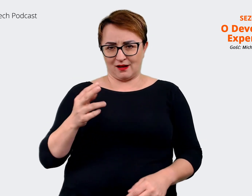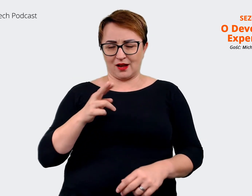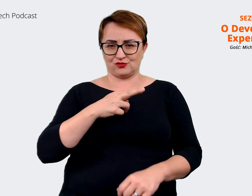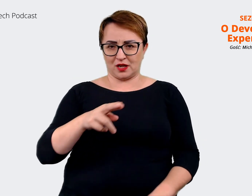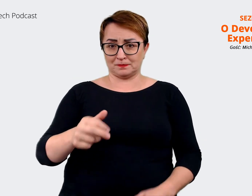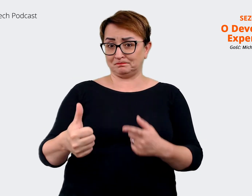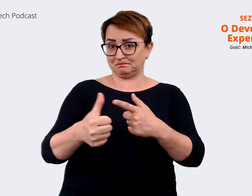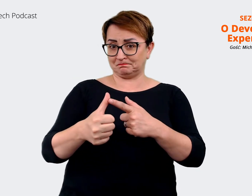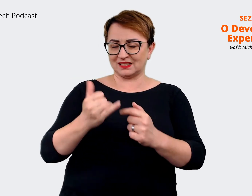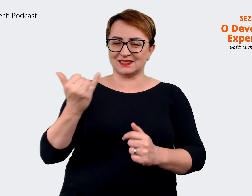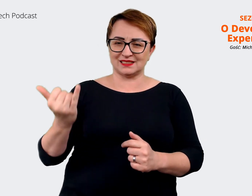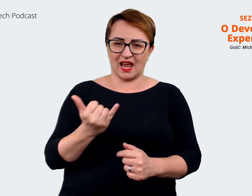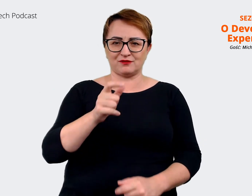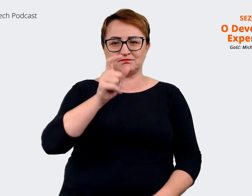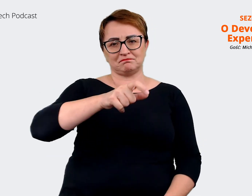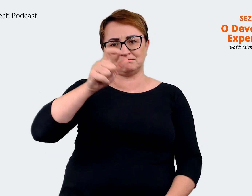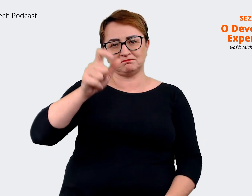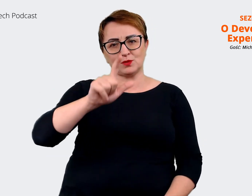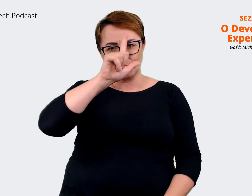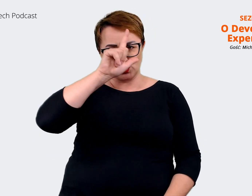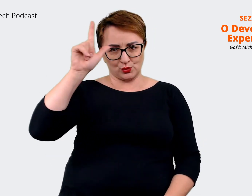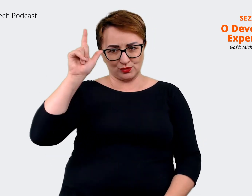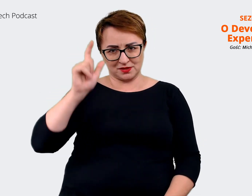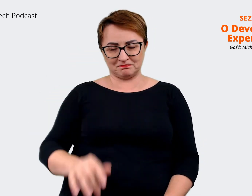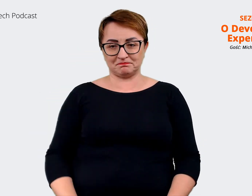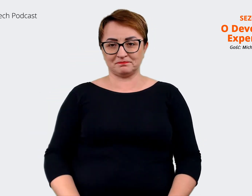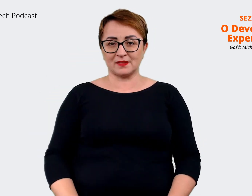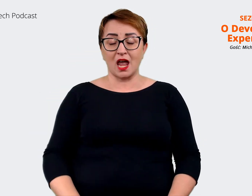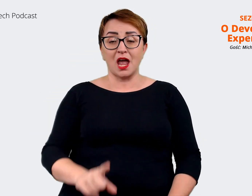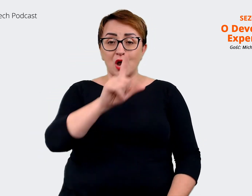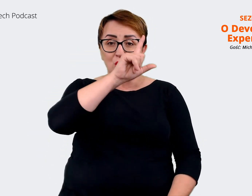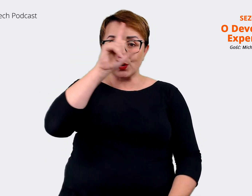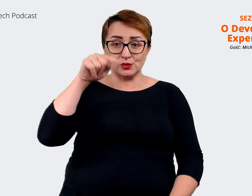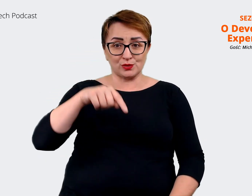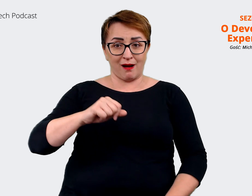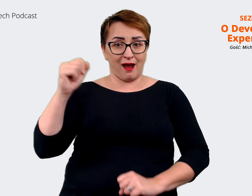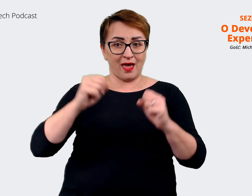Pod tym kątem właśnie, że ludzie w Allegro są bardzo otwarci. Nawiązując teraz ponownie do